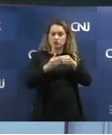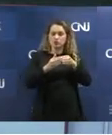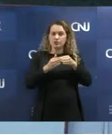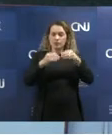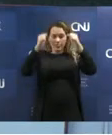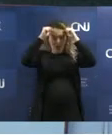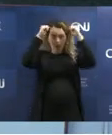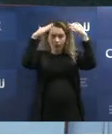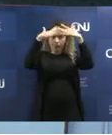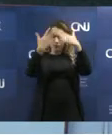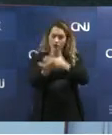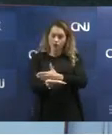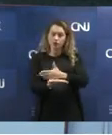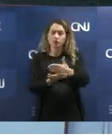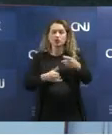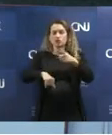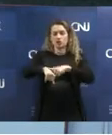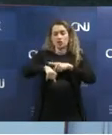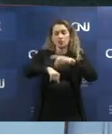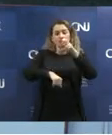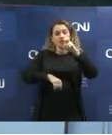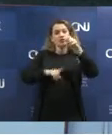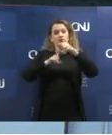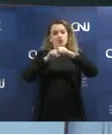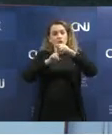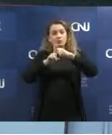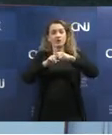de cinco meses ele estava há três meses afastado e não